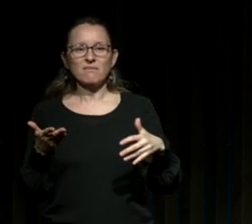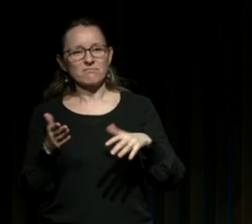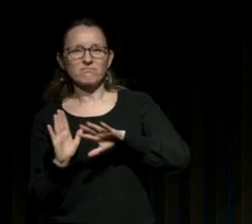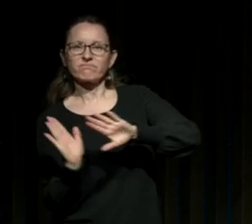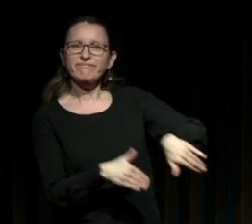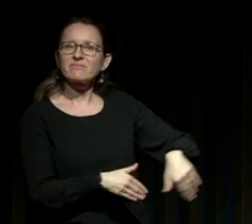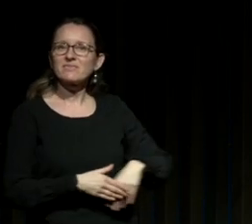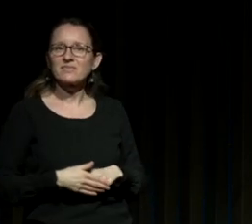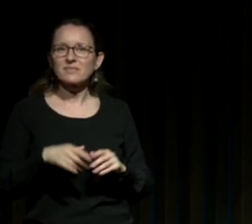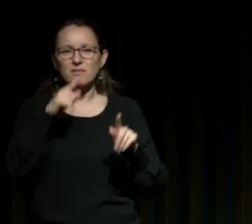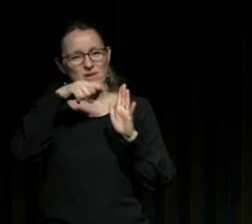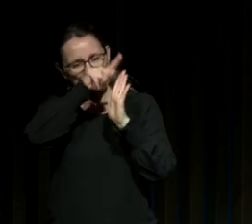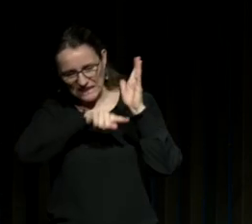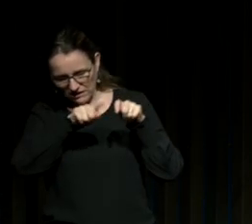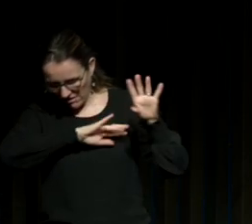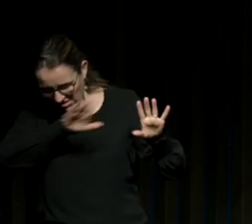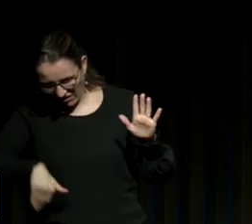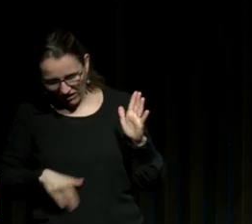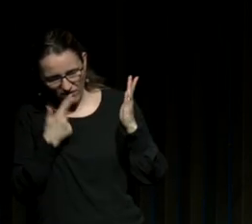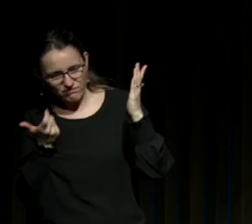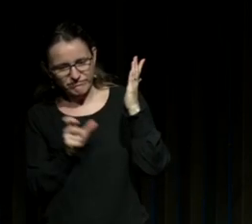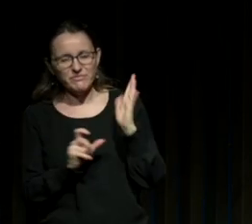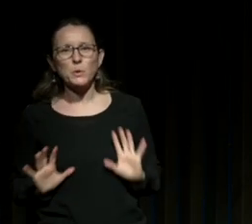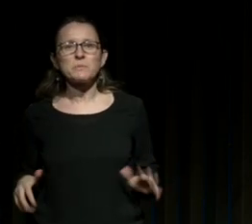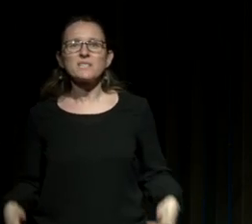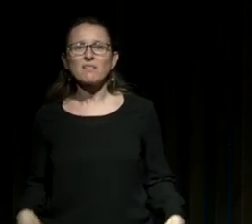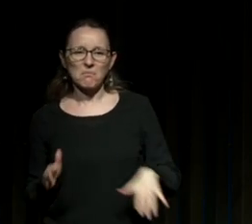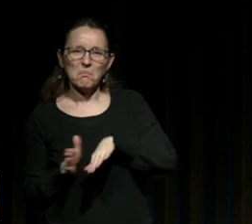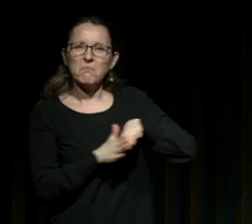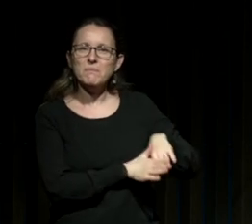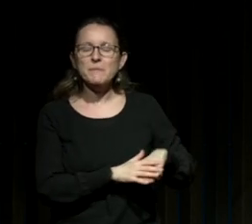liste au fin fond de la lys et la dernière les roues du carrosse et lui dans une revue médicale